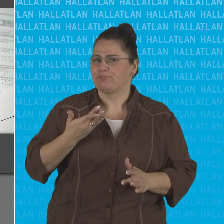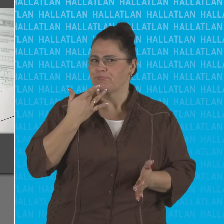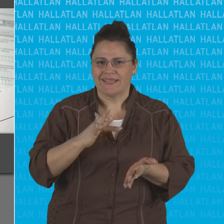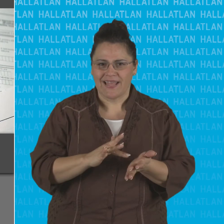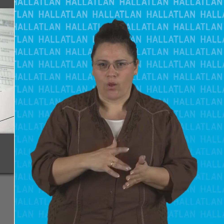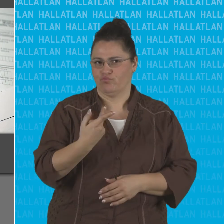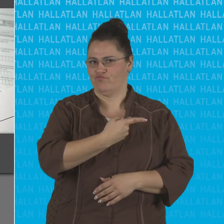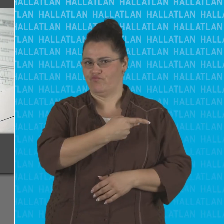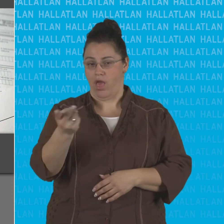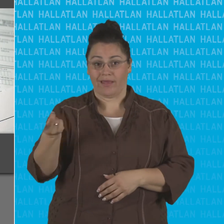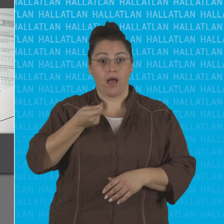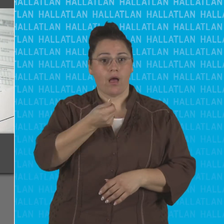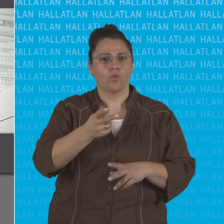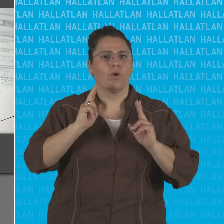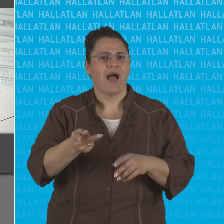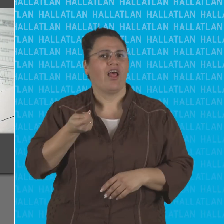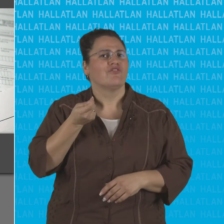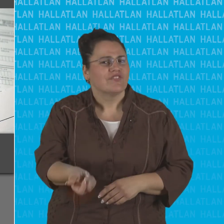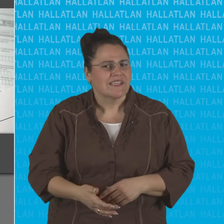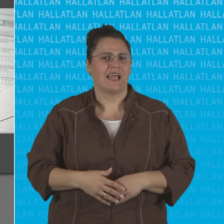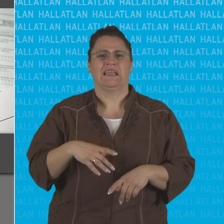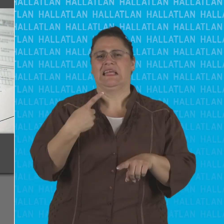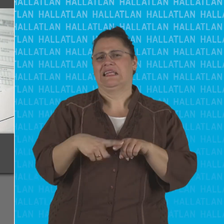Például akinek a tervezet szerint az előlegeken felül adófizetési kötelezettsége van,